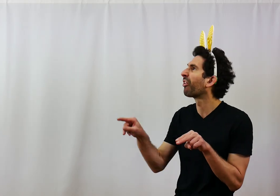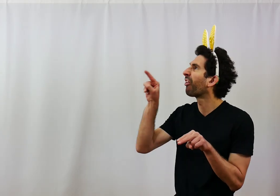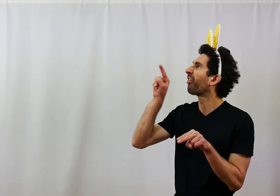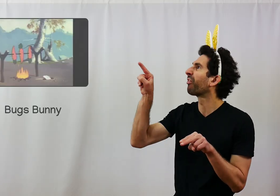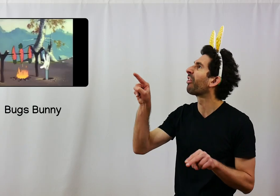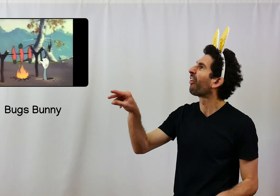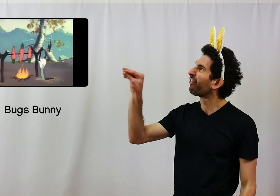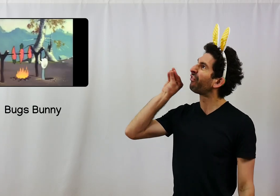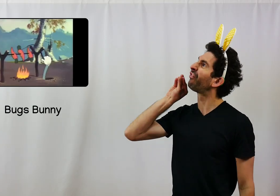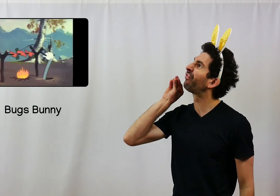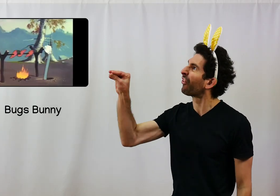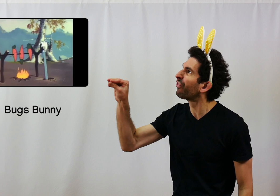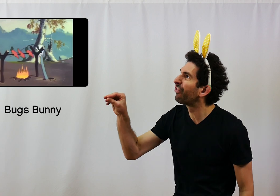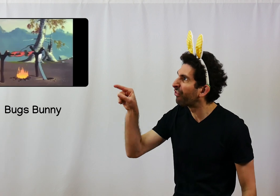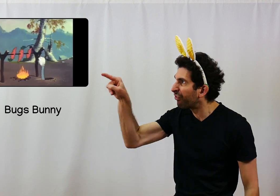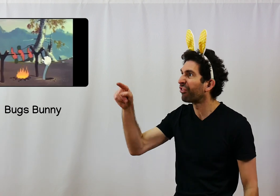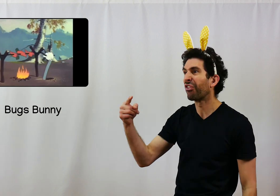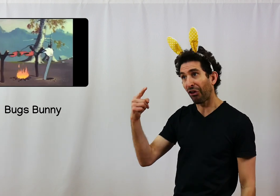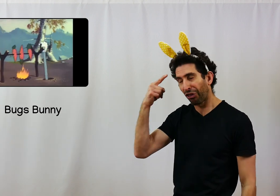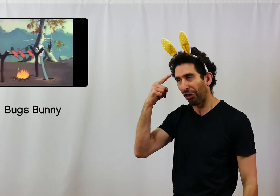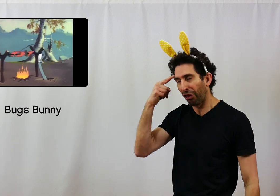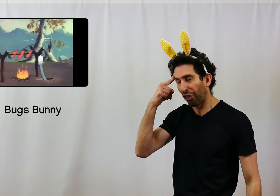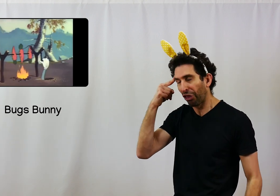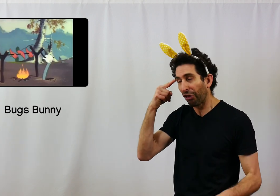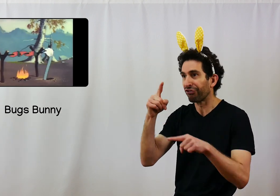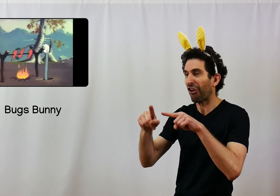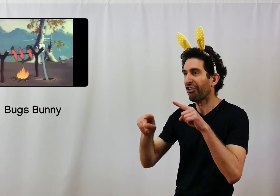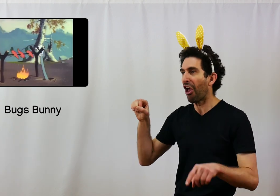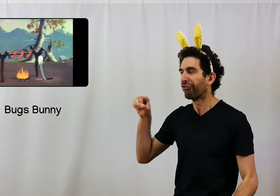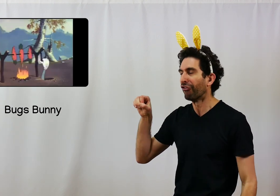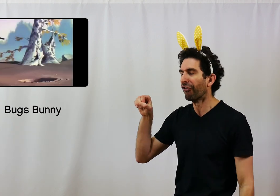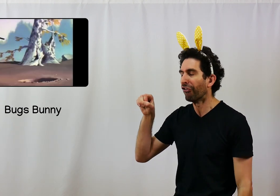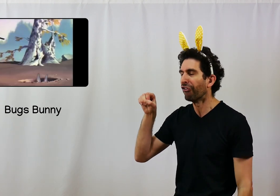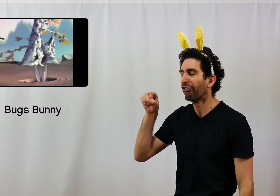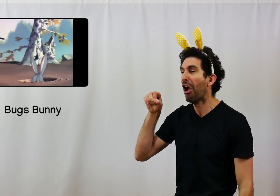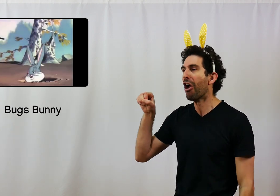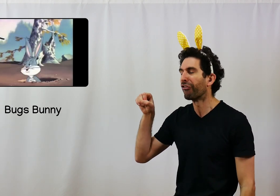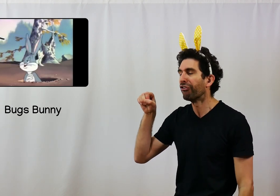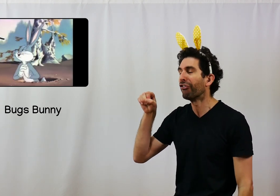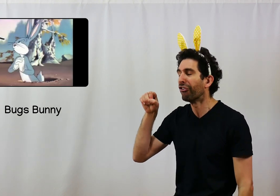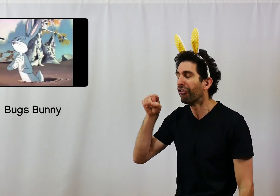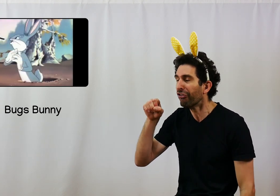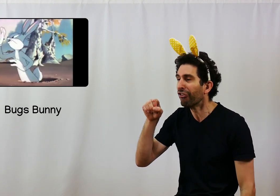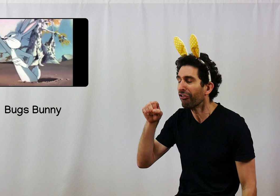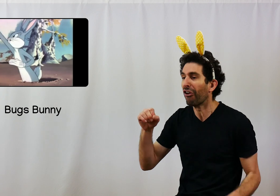C'est la faute à Bugs Bunny, obsédé par les carottes.